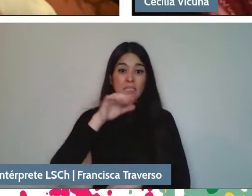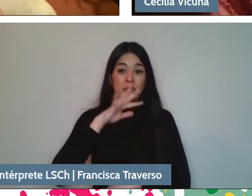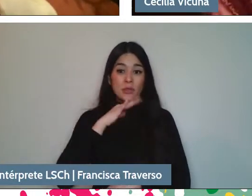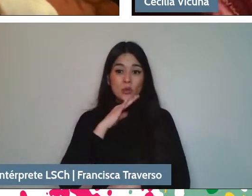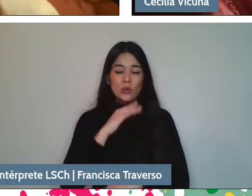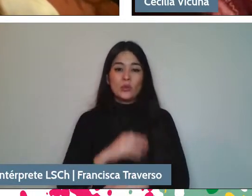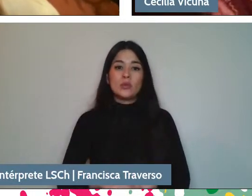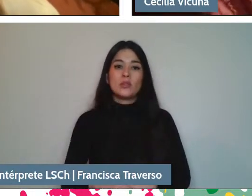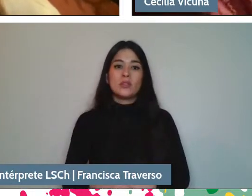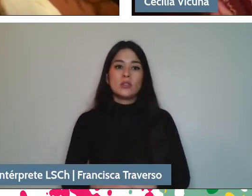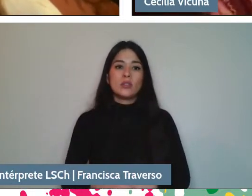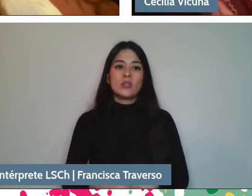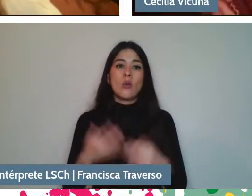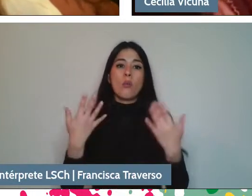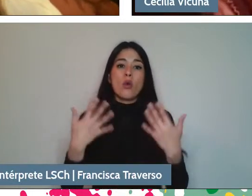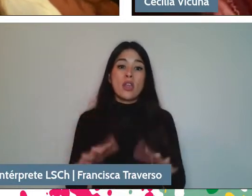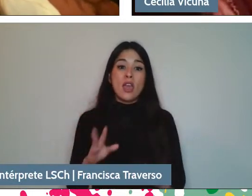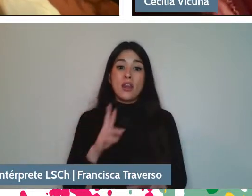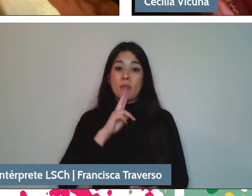y como Cecilia ya ha contestado algunas. Voy a seleccionar.